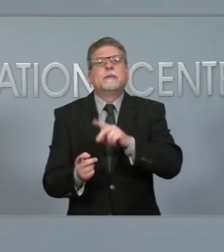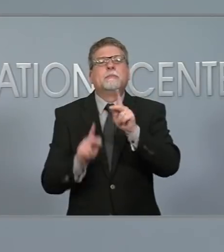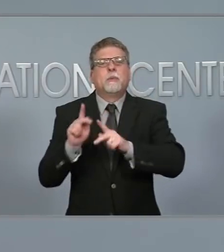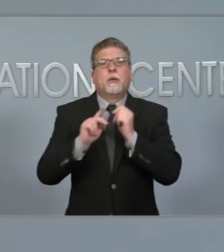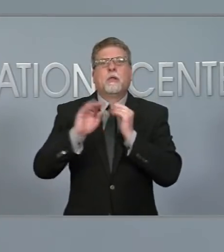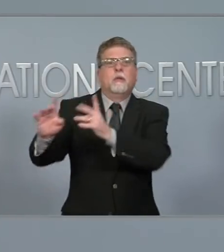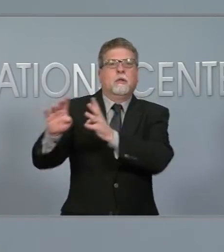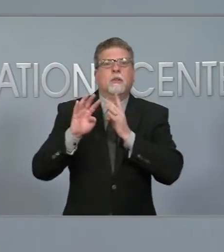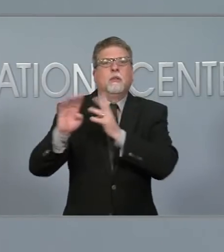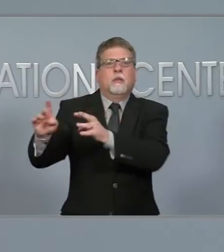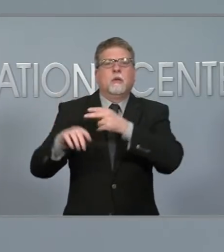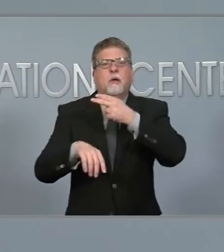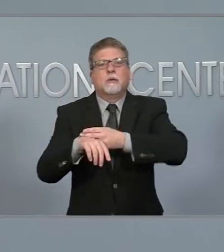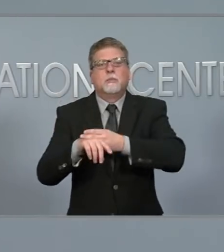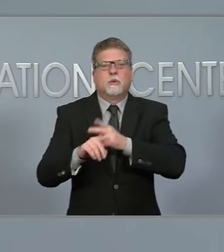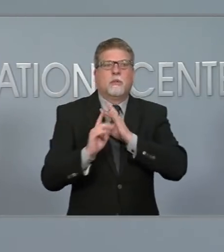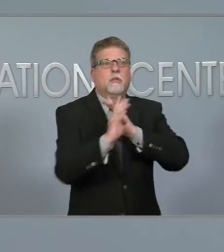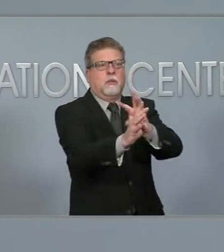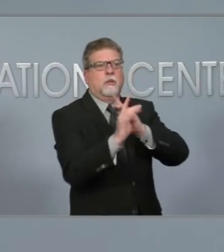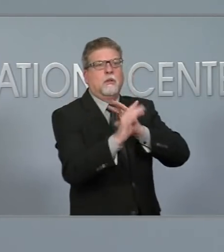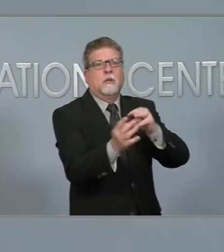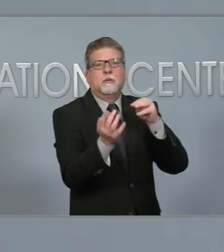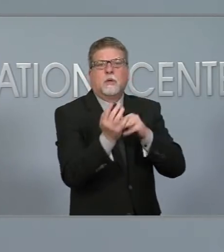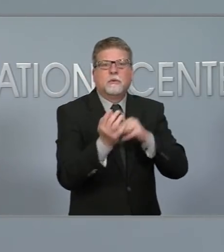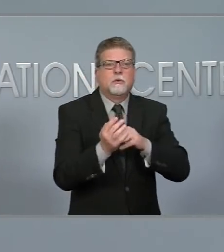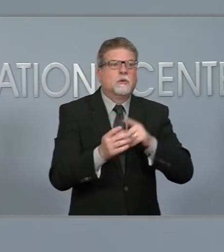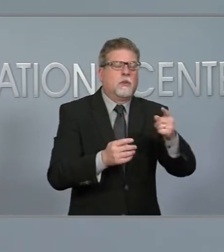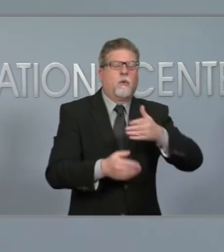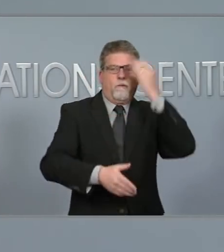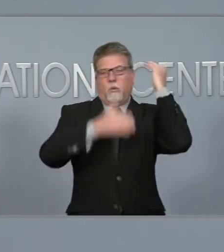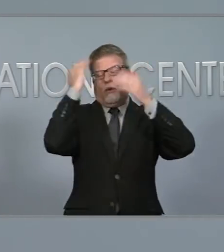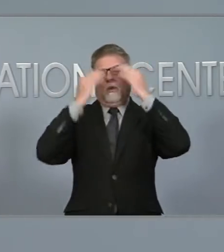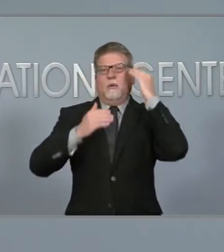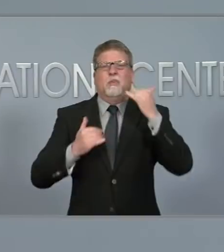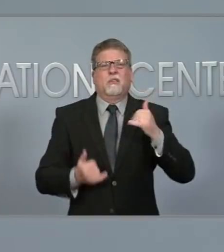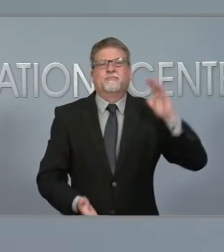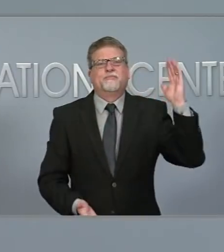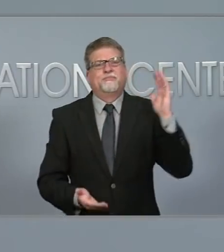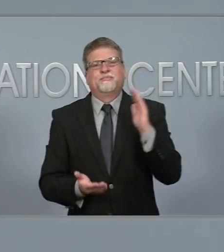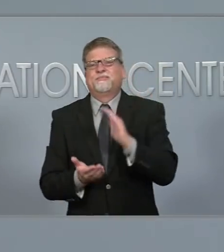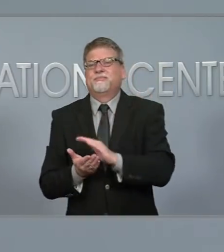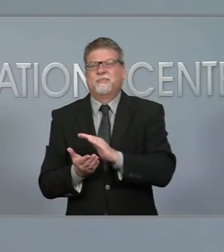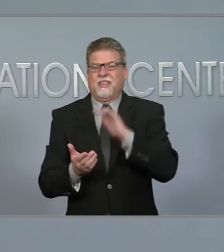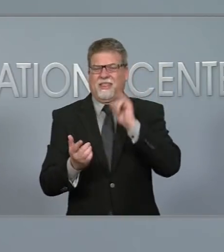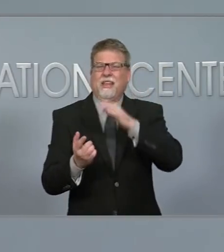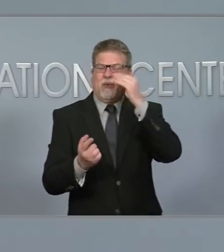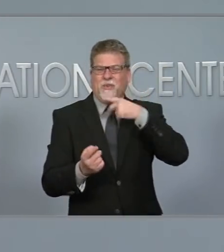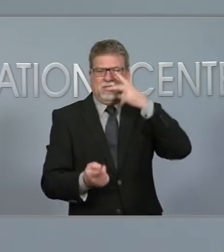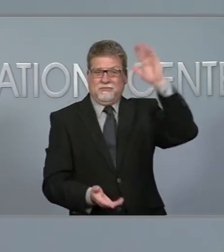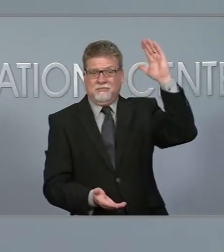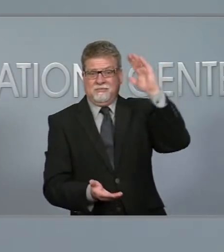el cambio en las métricas que está pasando y cuando nos